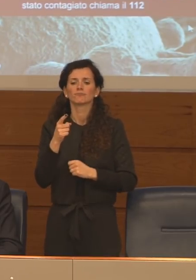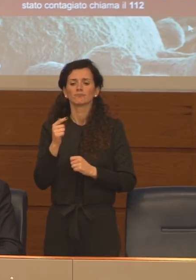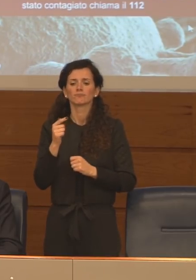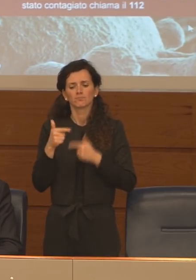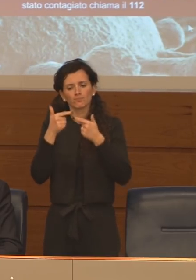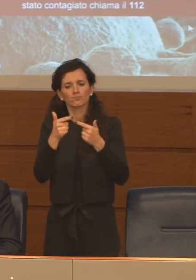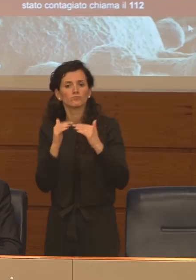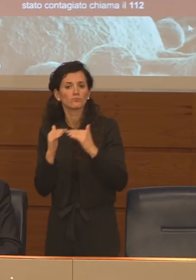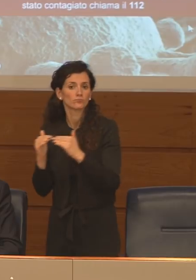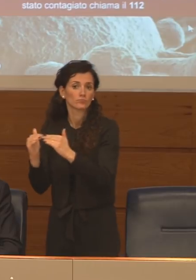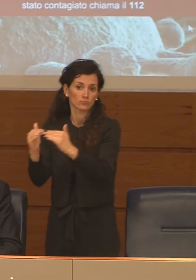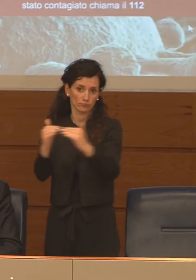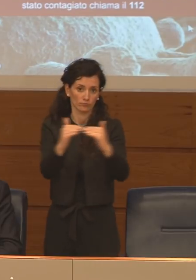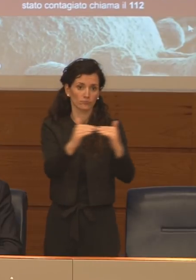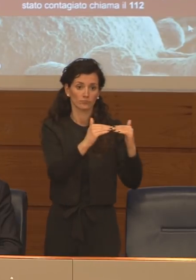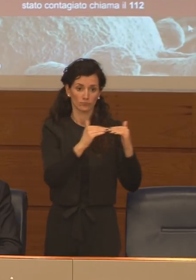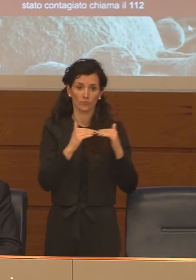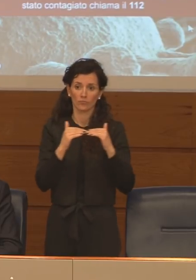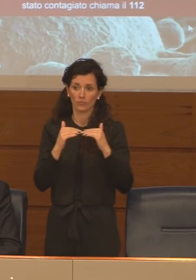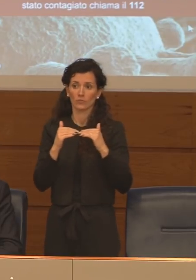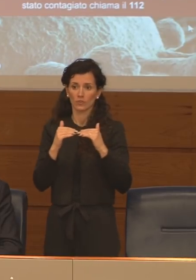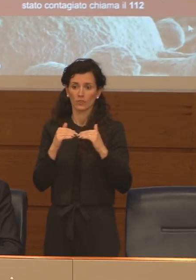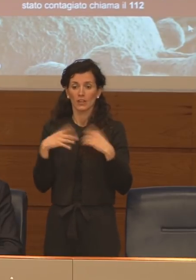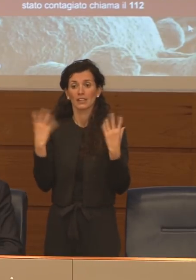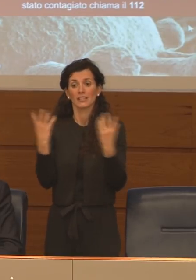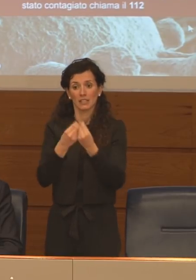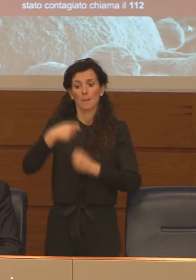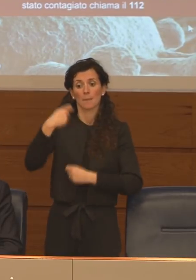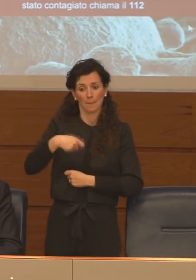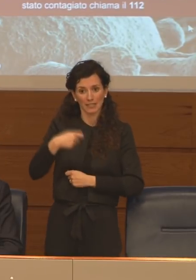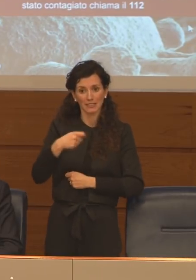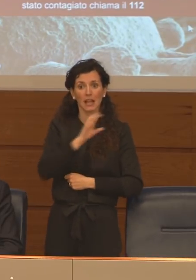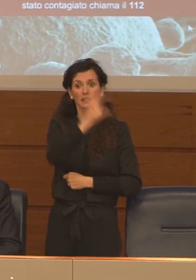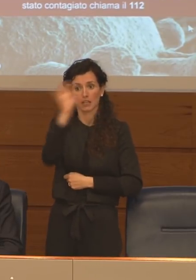condiviso, concordato con i presidenti di regione sulla base di una valutazione